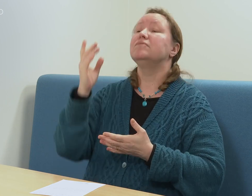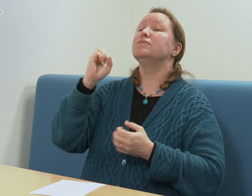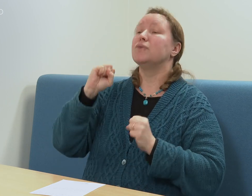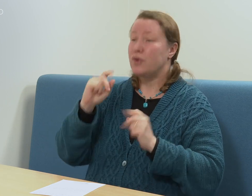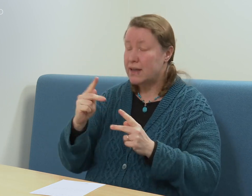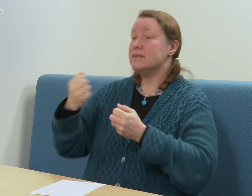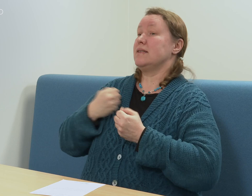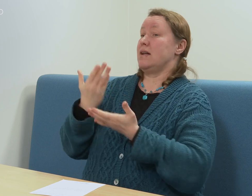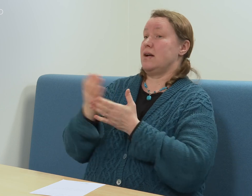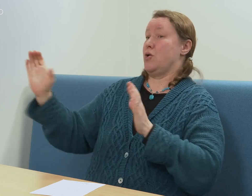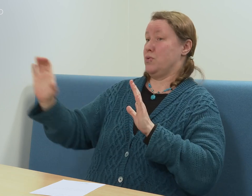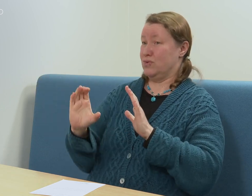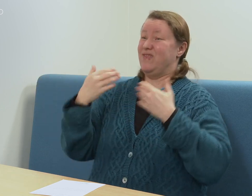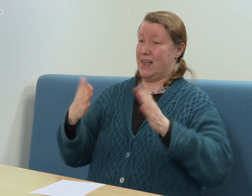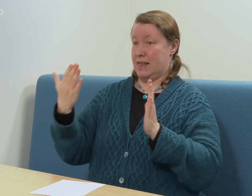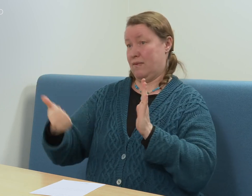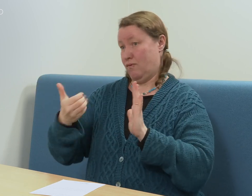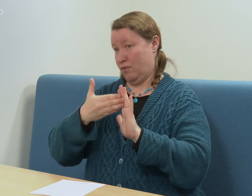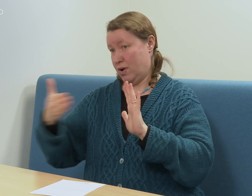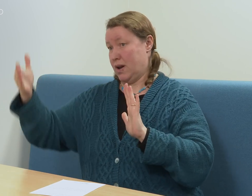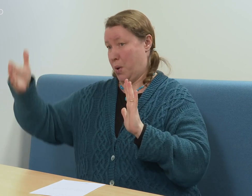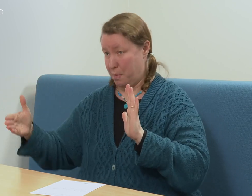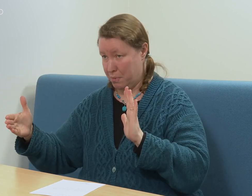Lopulta saimme kuitenkin rahoituksen vielä tälle vuodelle.